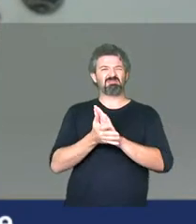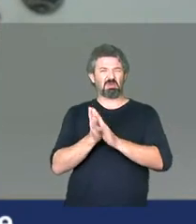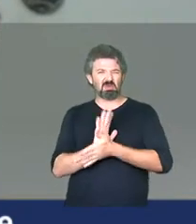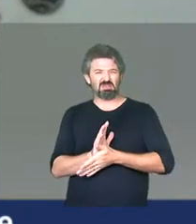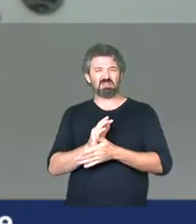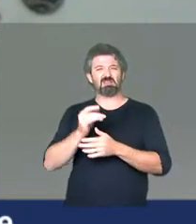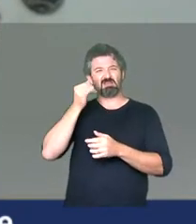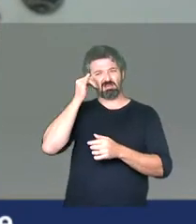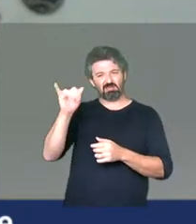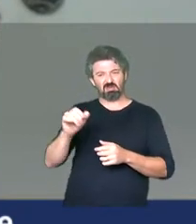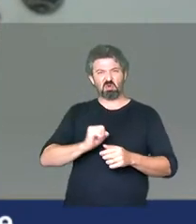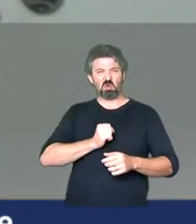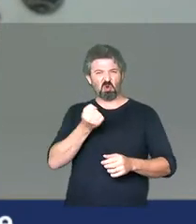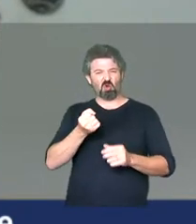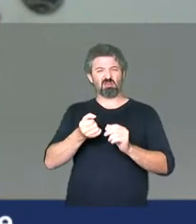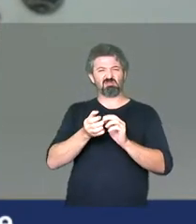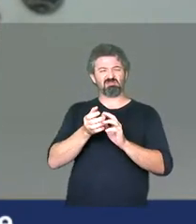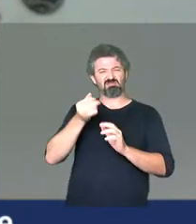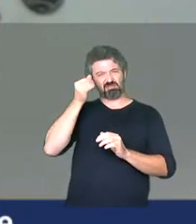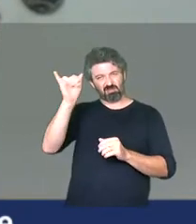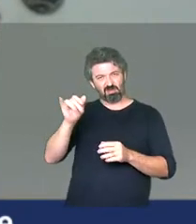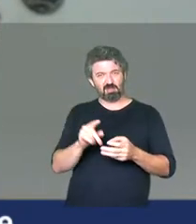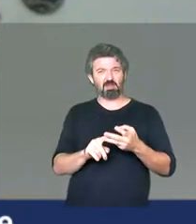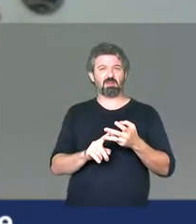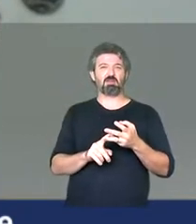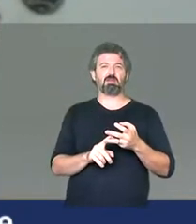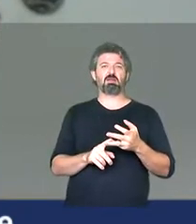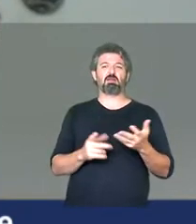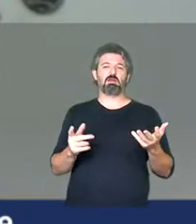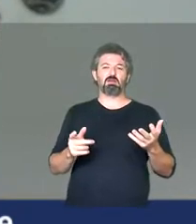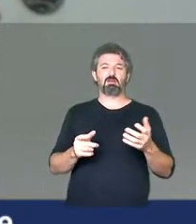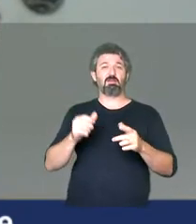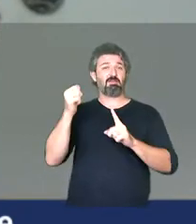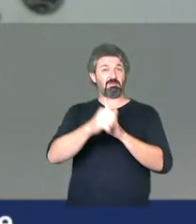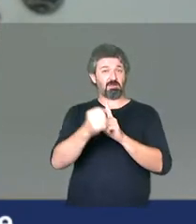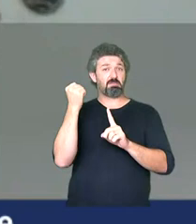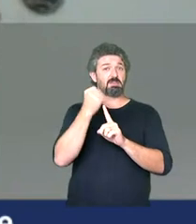NÓS PODEMOS MUDAR POSICIONAMENTOS RACISTAS, DE ÓDIO, XENOFOBIA, DE